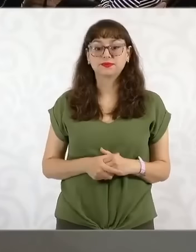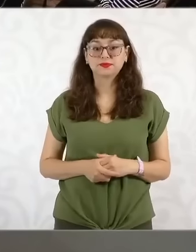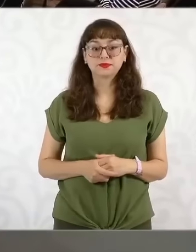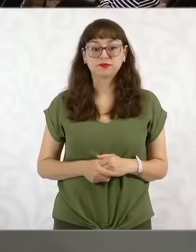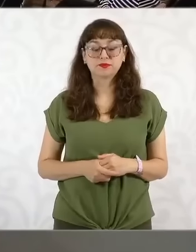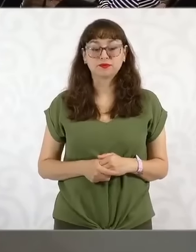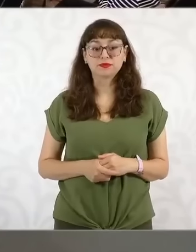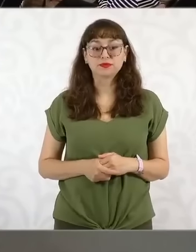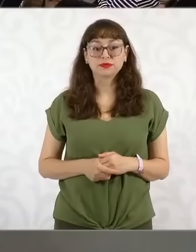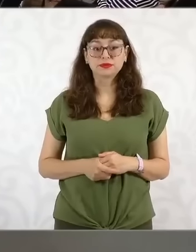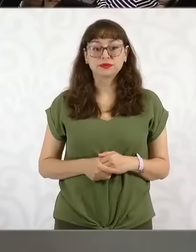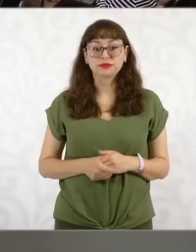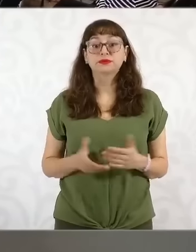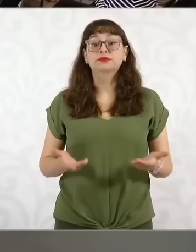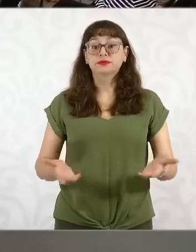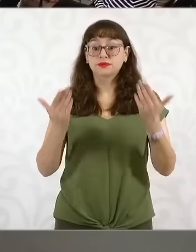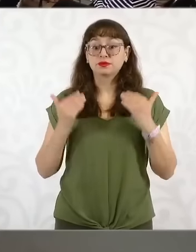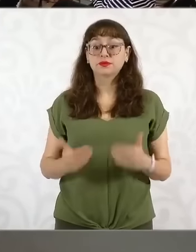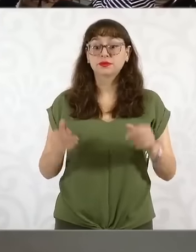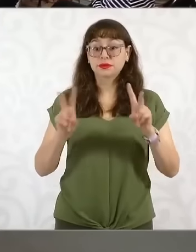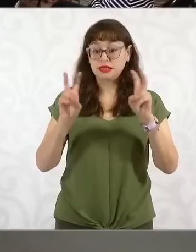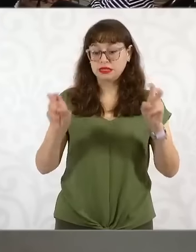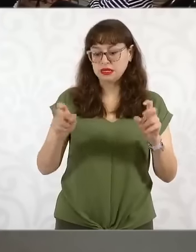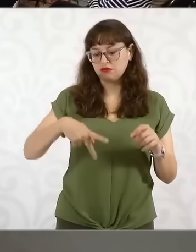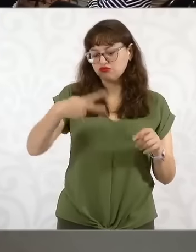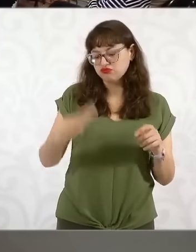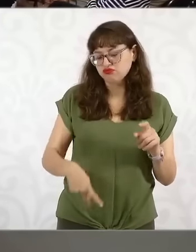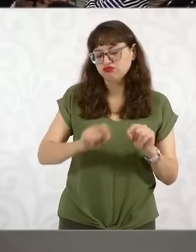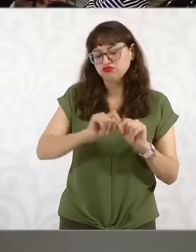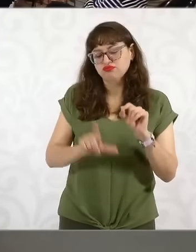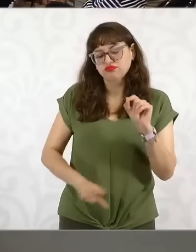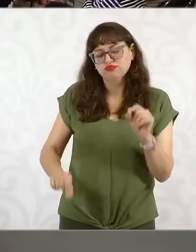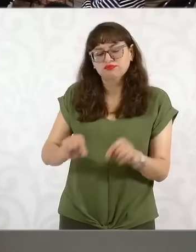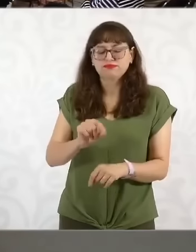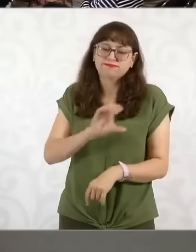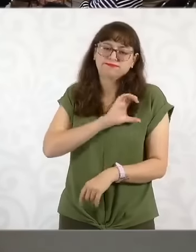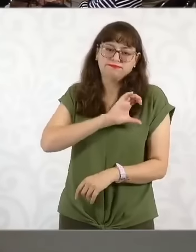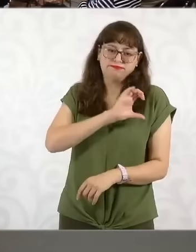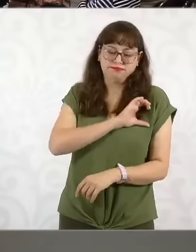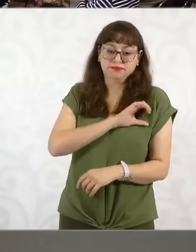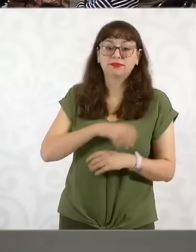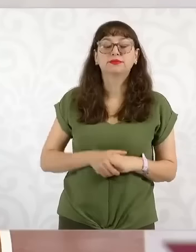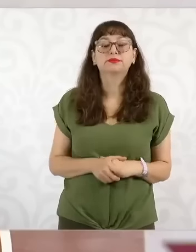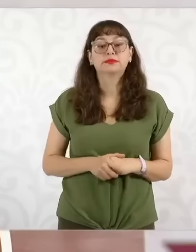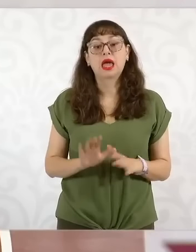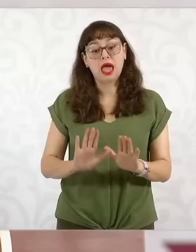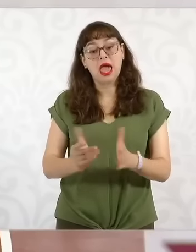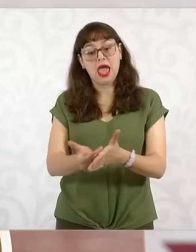antes de pasar a Suave Patria, es un trabajo muy relevante del gabinete de seguridad.